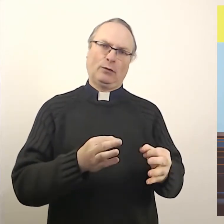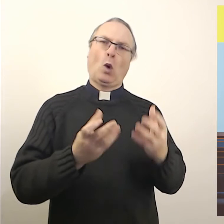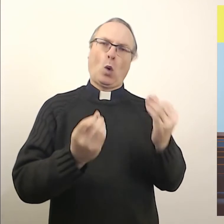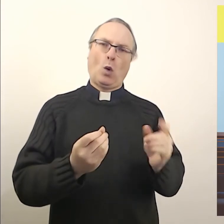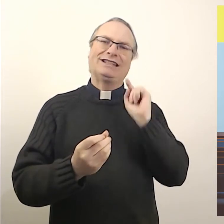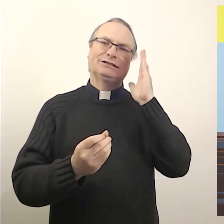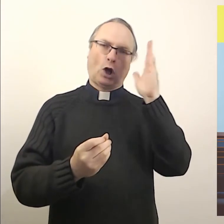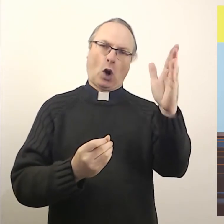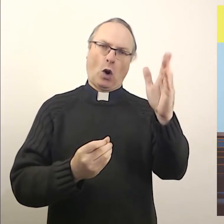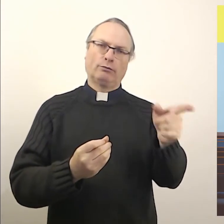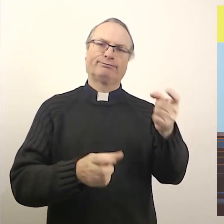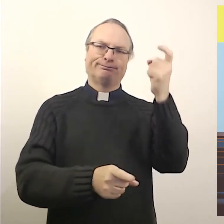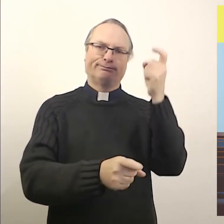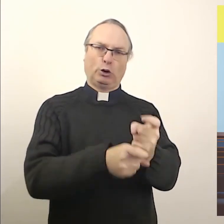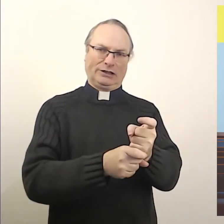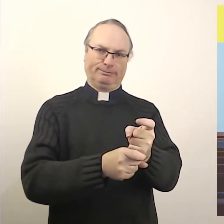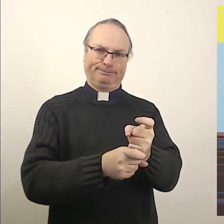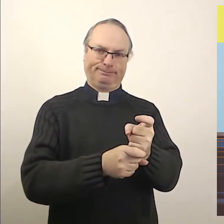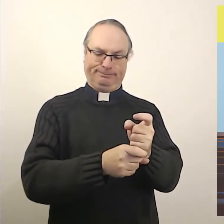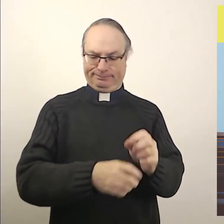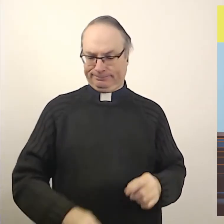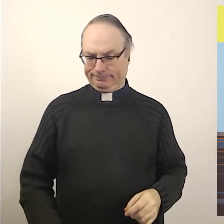où ils seront punis.